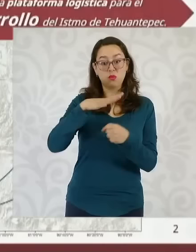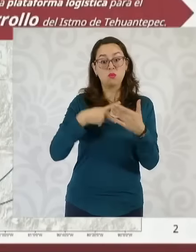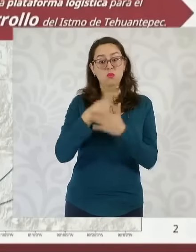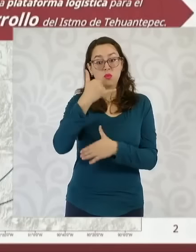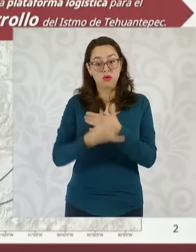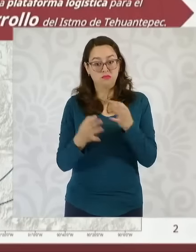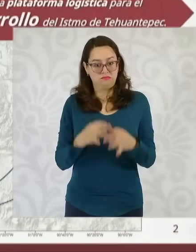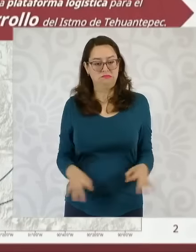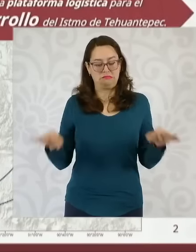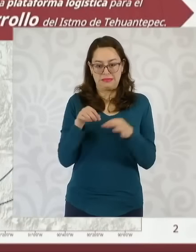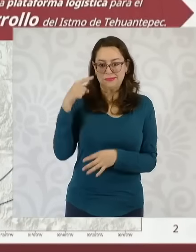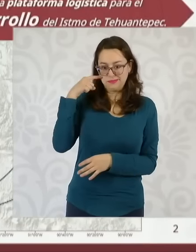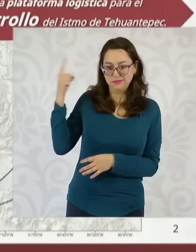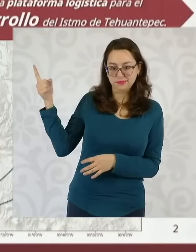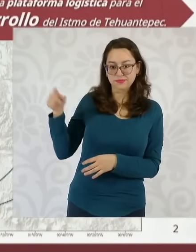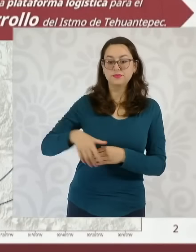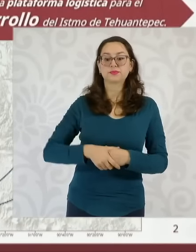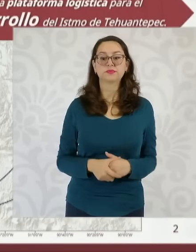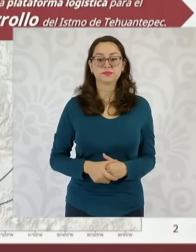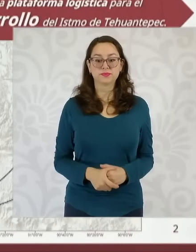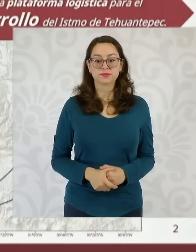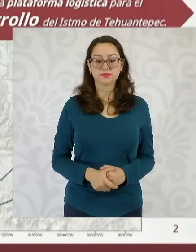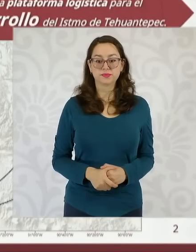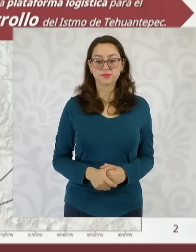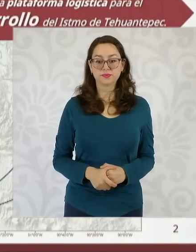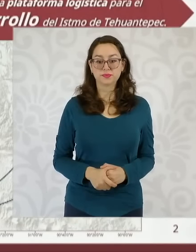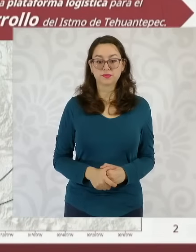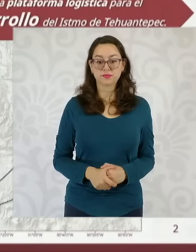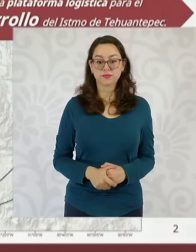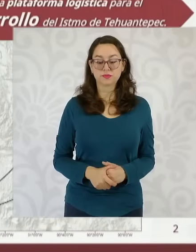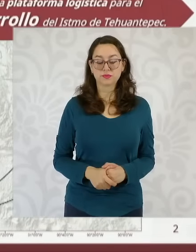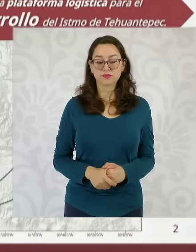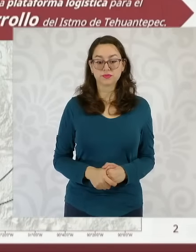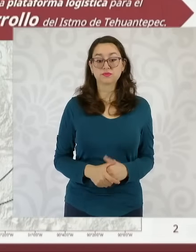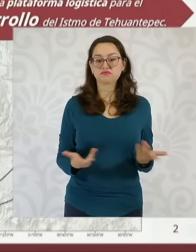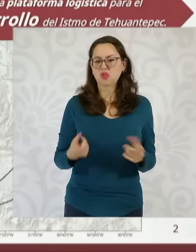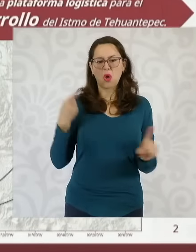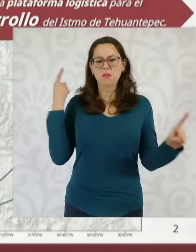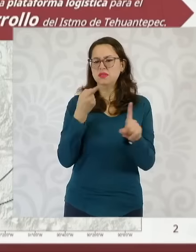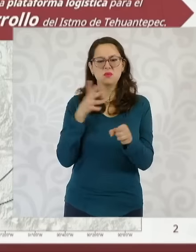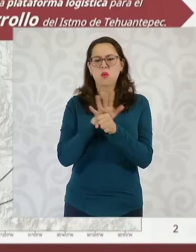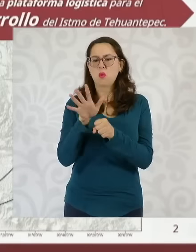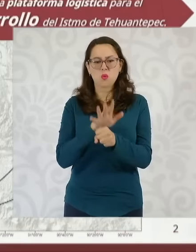seguridad nacional que tiene un objeto social su objeto es implementar una